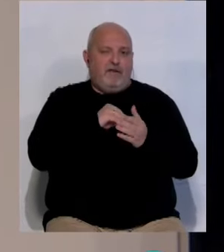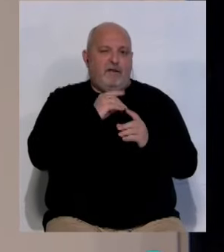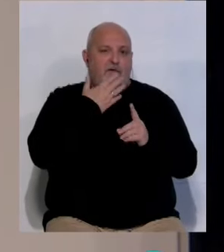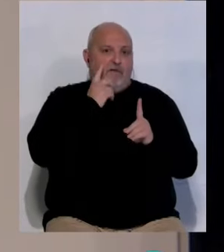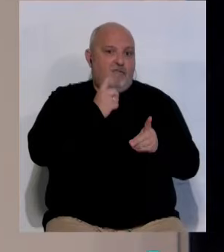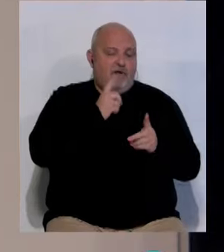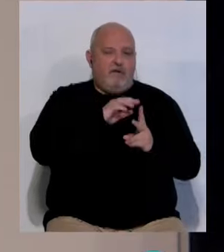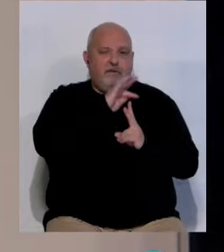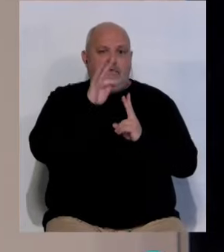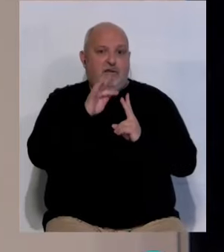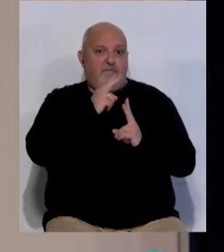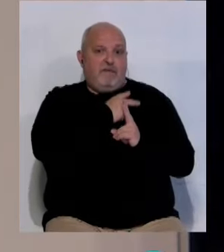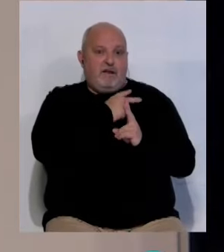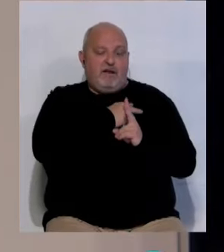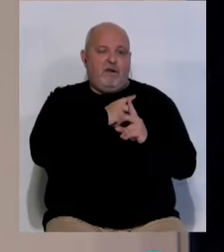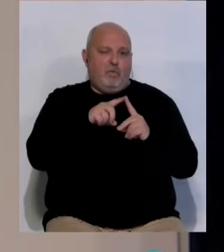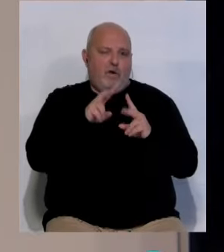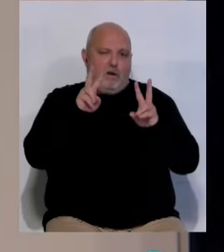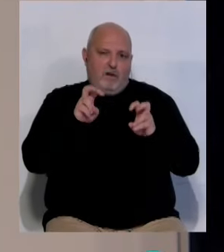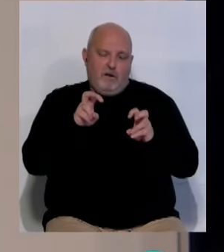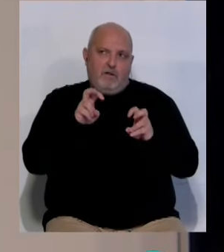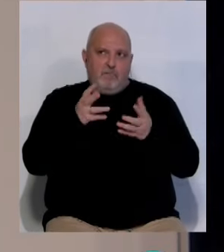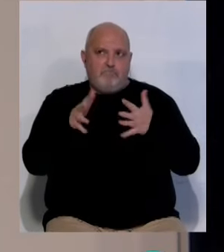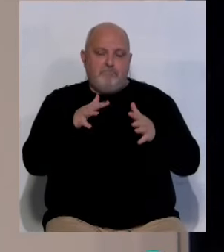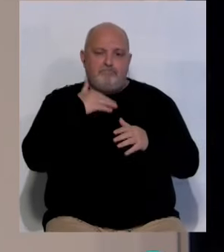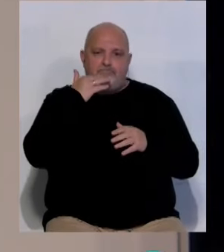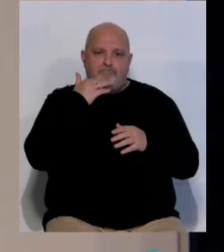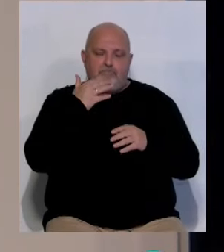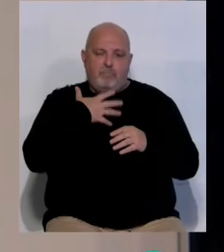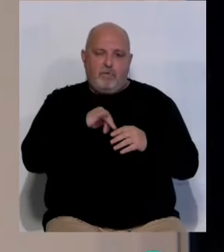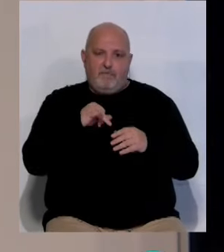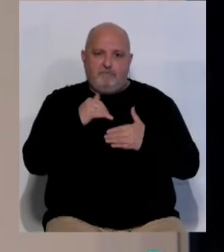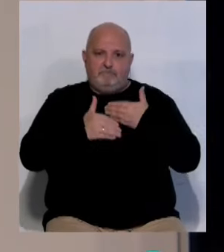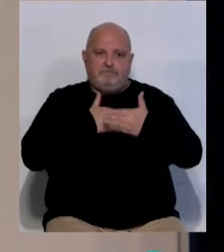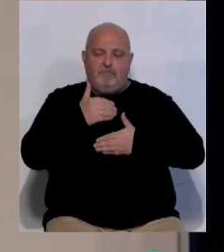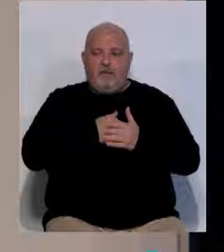atletic club y del Villarreal la verdad que por lo menos algo de Esperanza podemos podemos tener